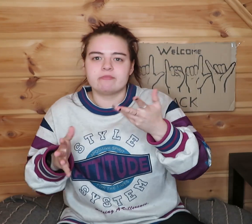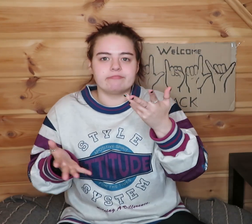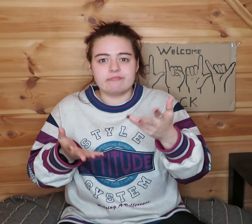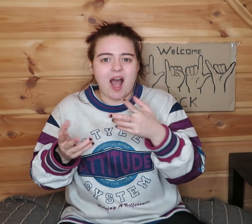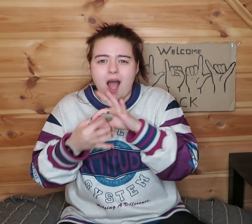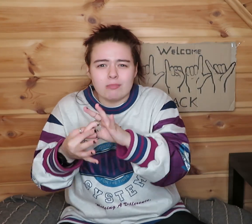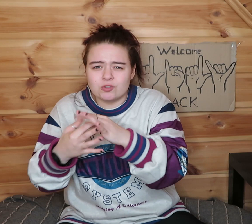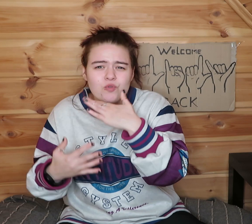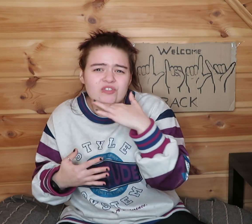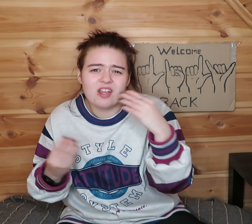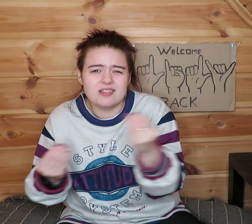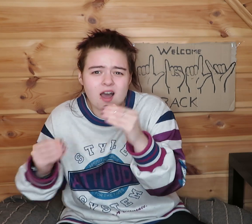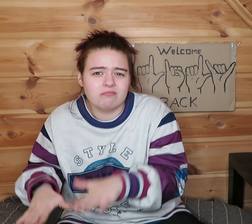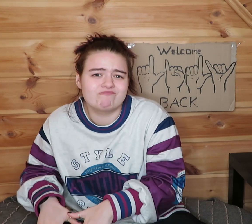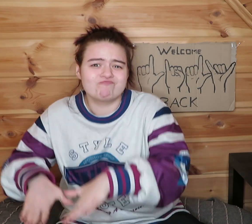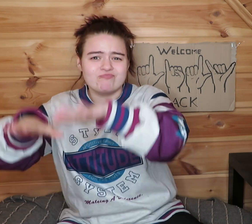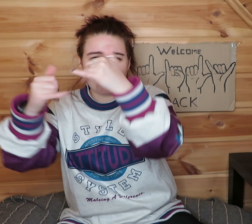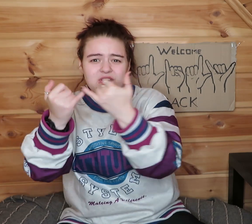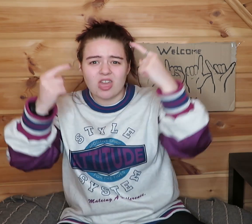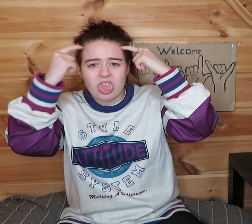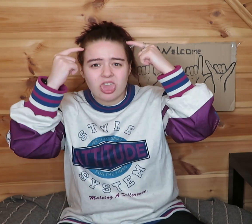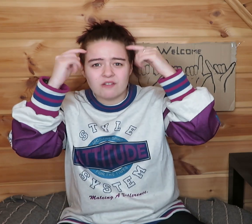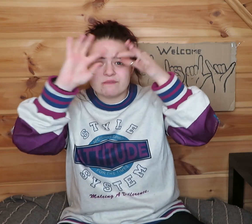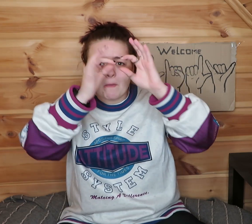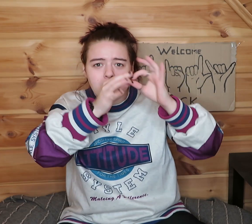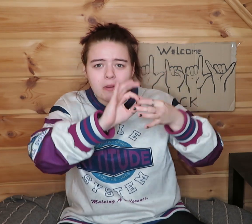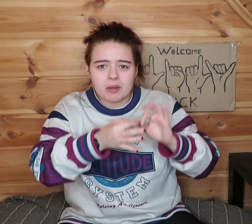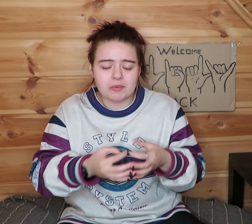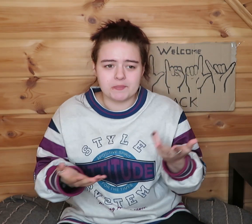Es ist abhängig von so vielen Sachen beim Aufwachsen wie sich das Gehirn vernetzt.